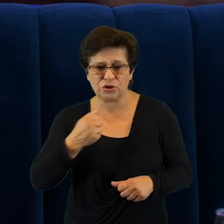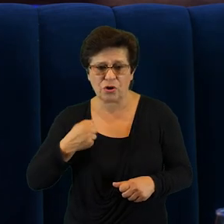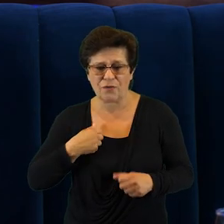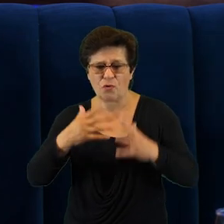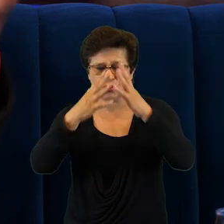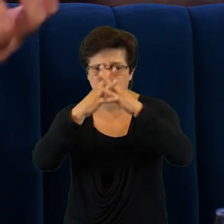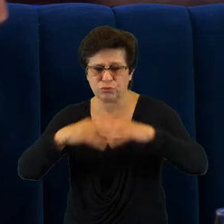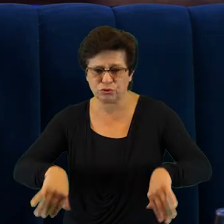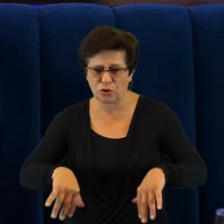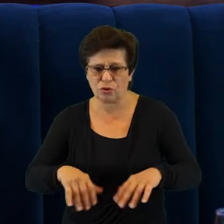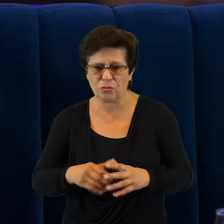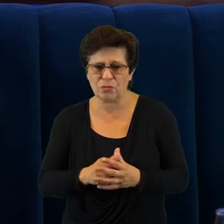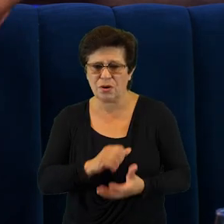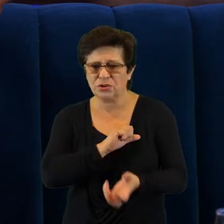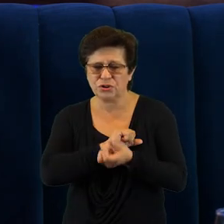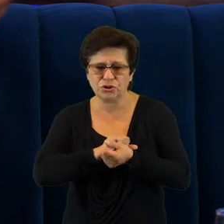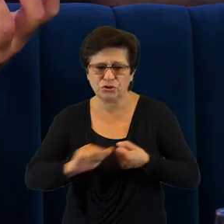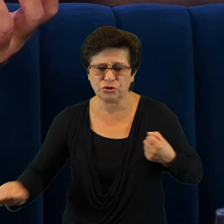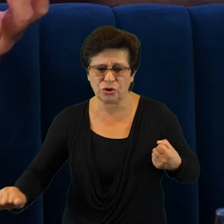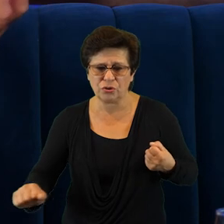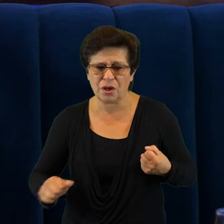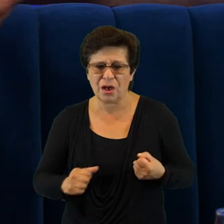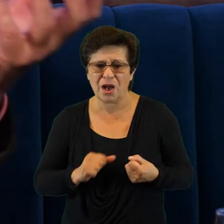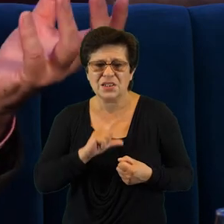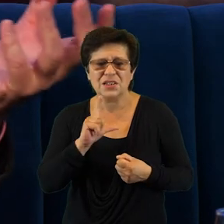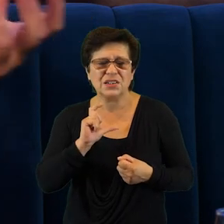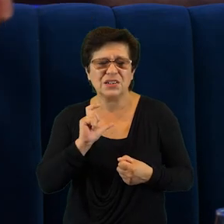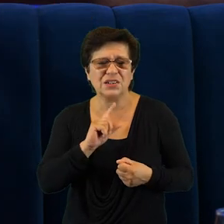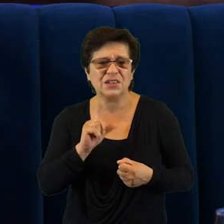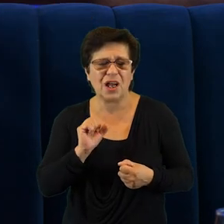bardzo się temu wszystkiemu dziwił, nie rozumiał: "A za co? A czemu to zburzyli?